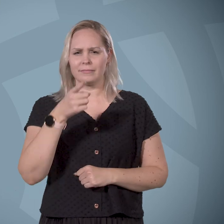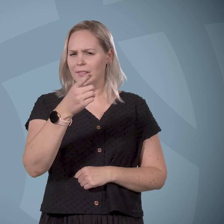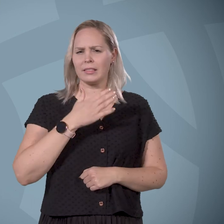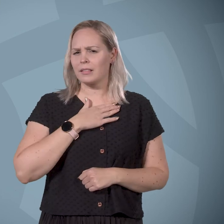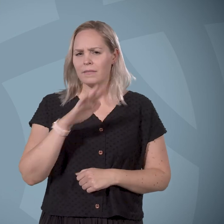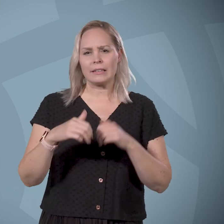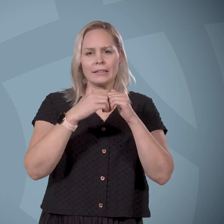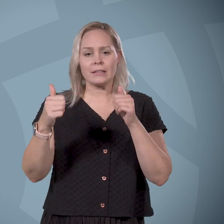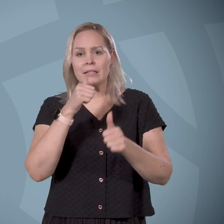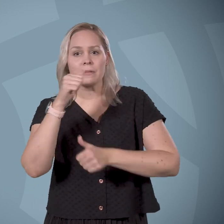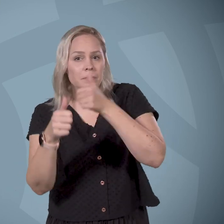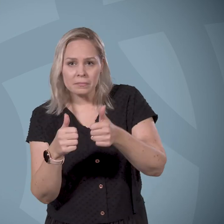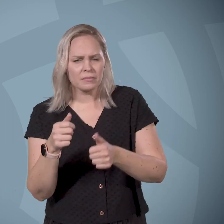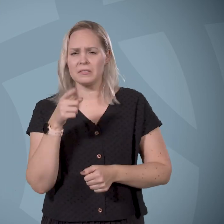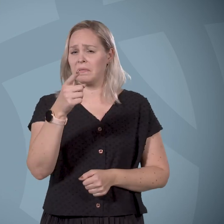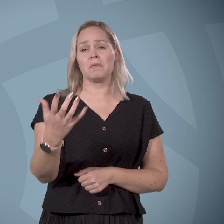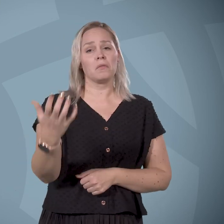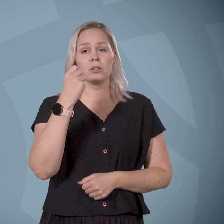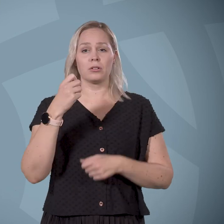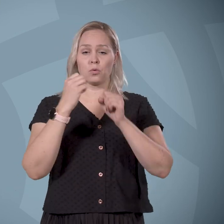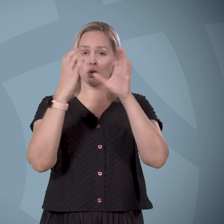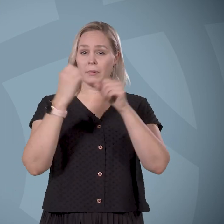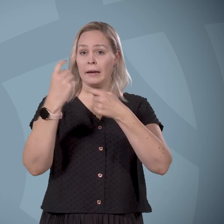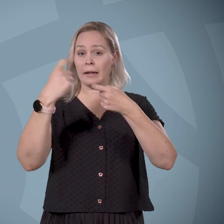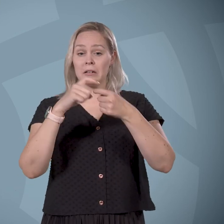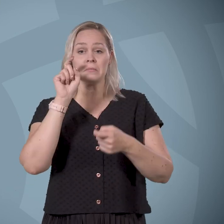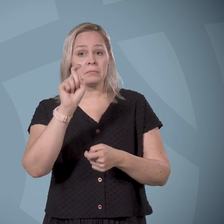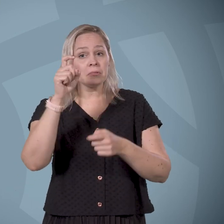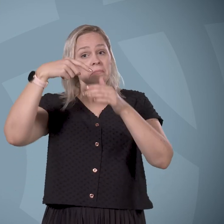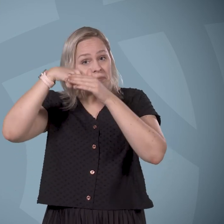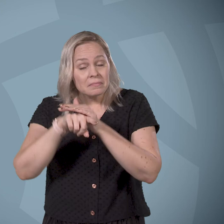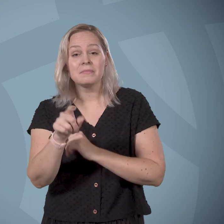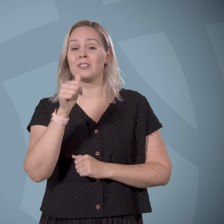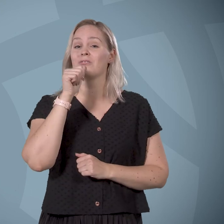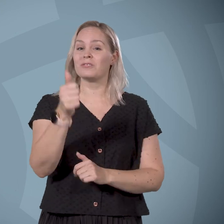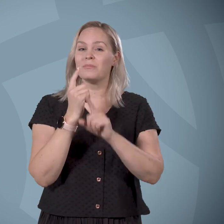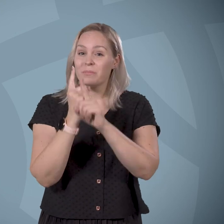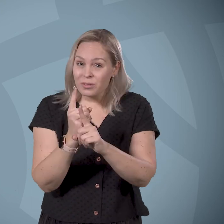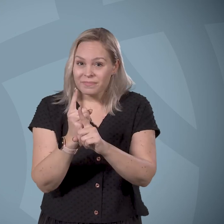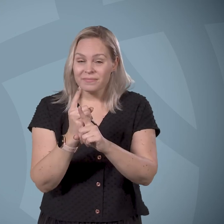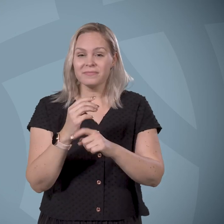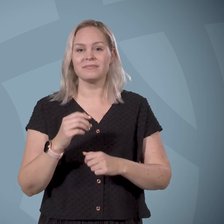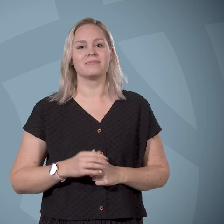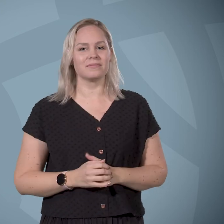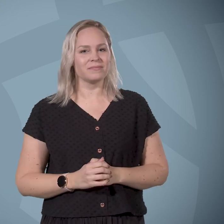Sinun ei tarvitse ilmoittautua erikseen, voit vain klikata linkkiä ja osallistua mukaan.